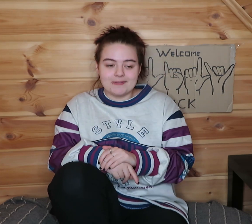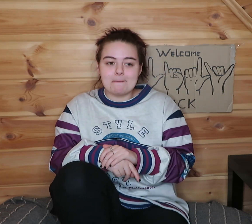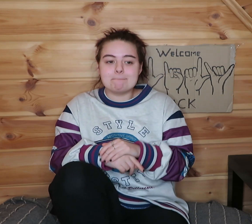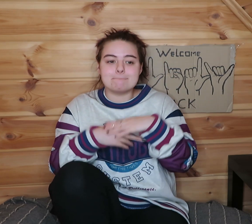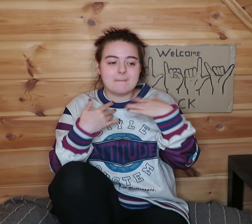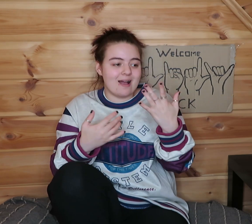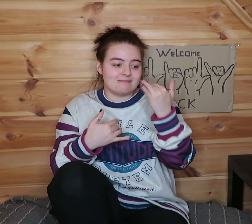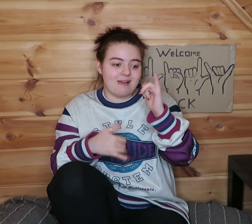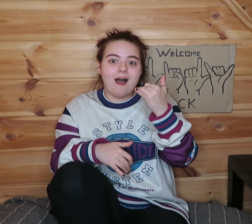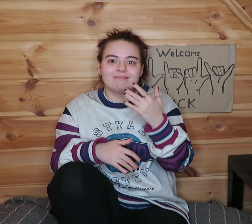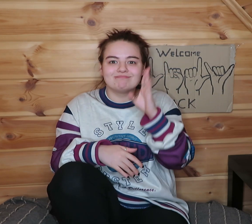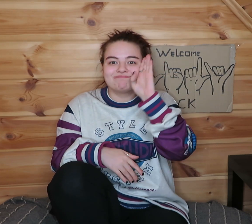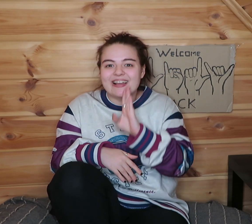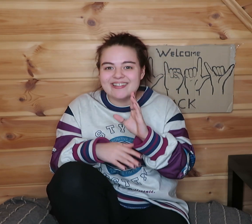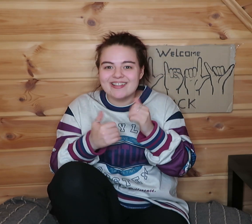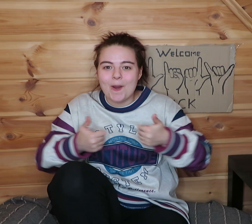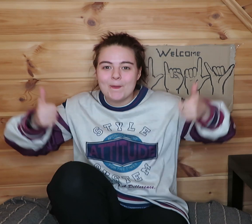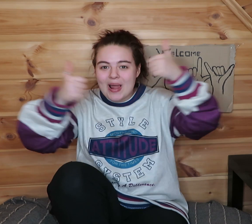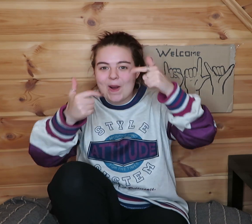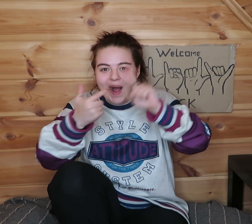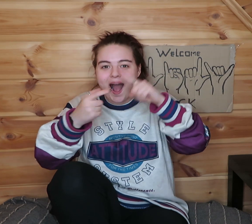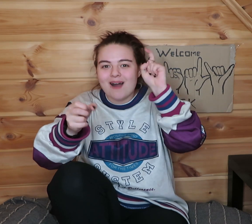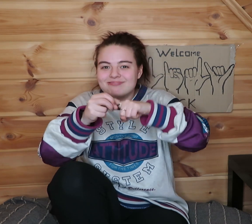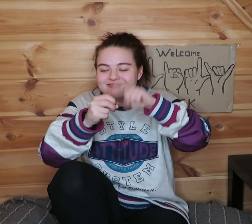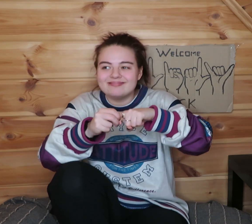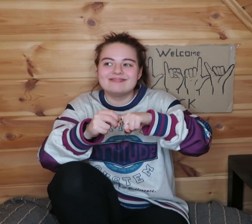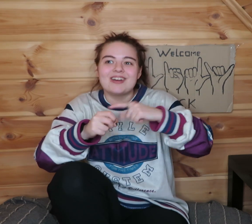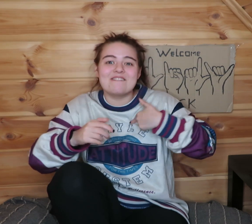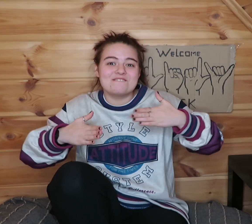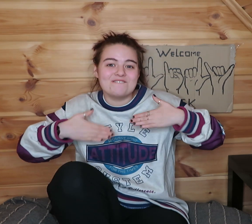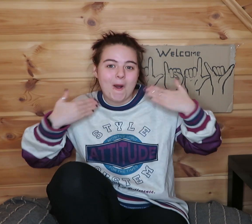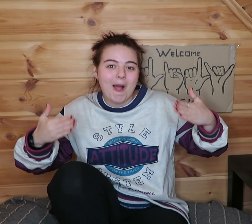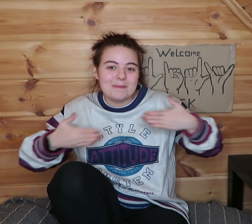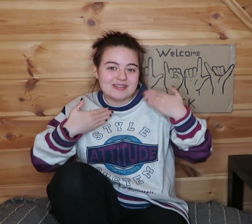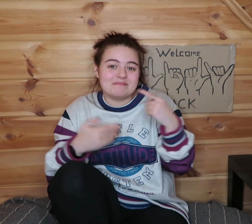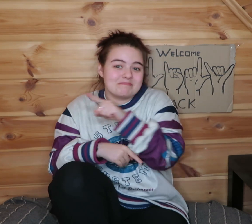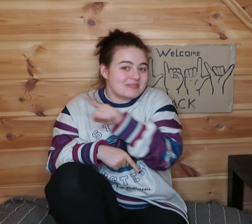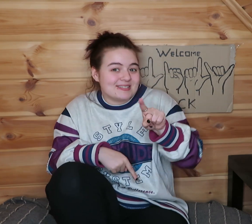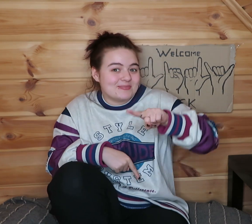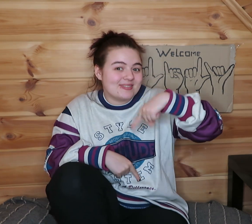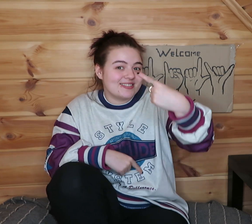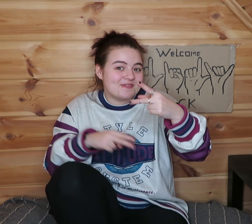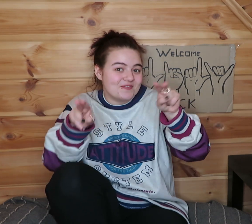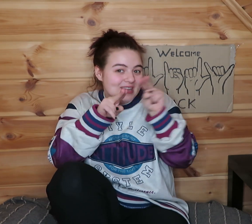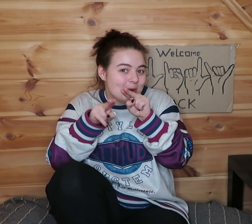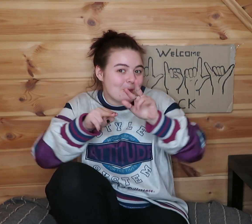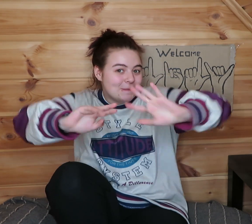Ja...bitte gebt mir ein Daumen hoch und abboniert. Darauf freue ich mich. Bis zum nächsten Video.